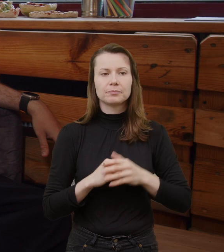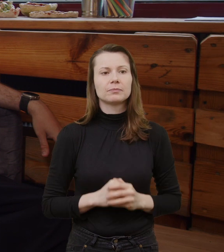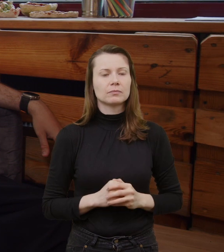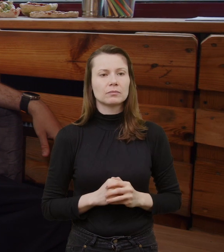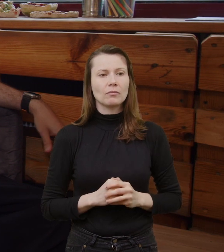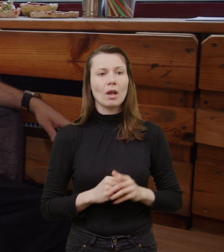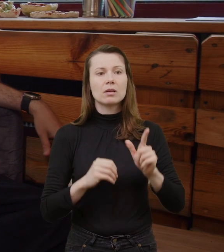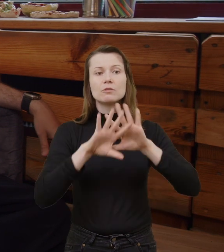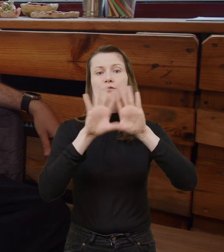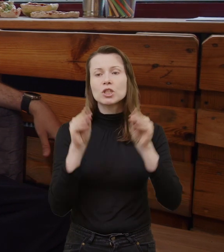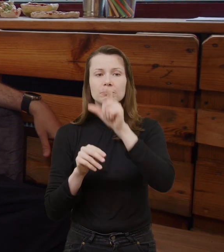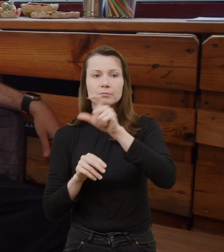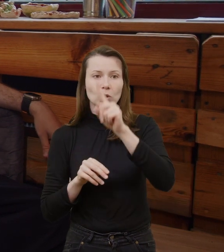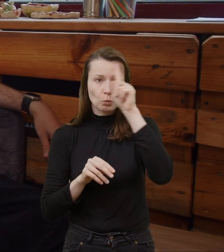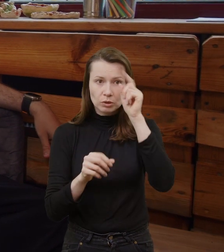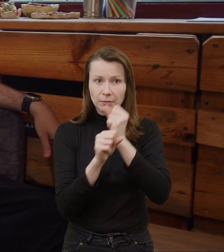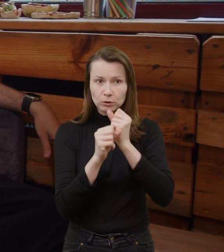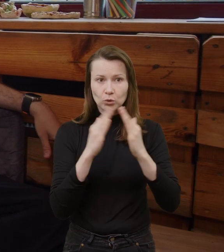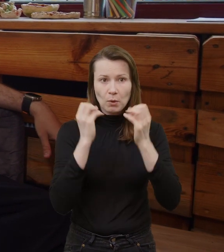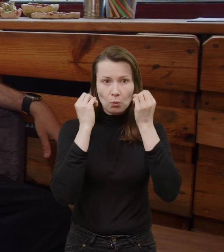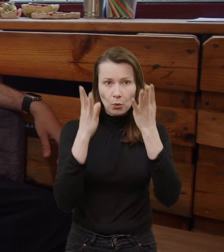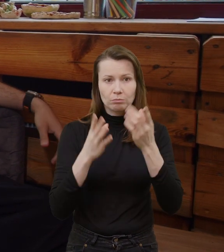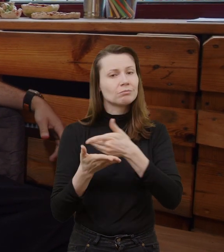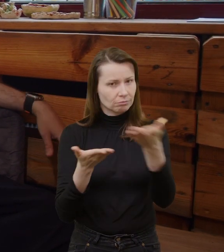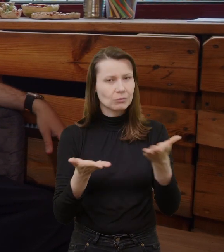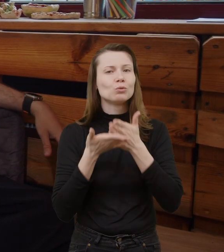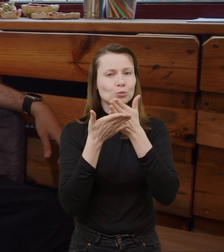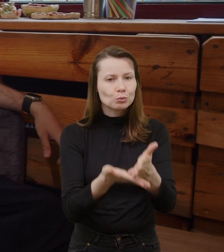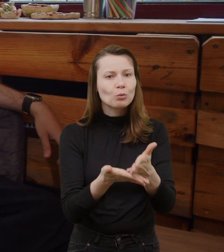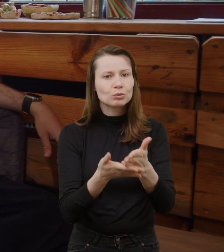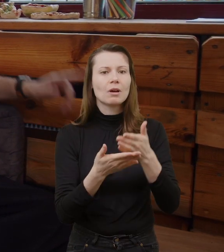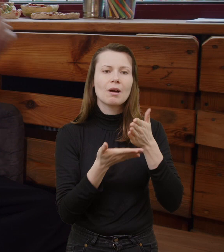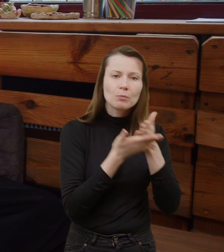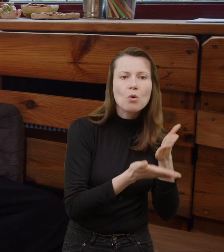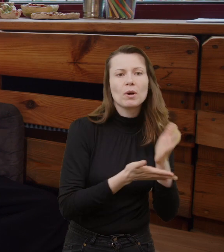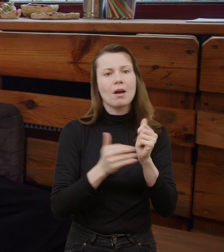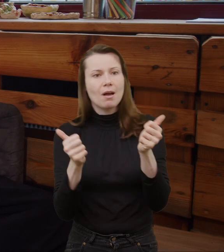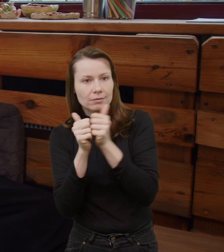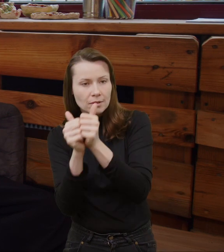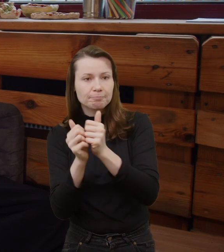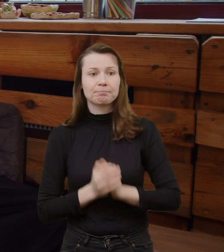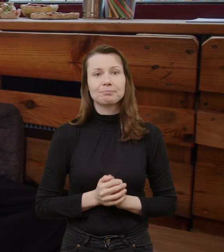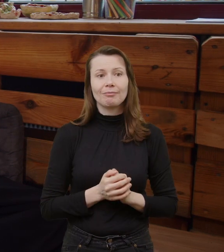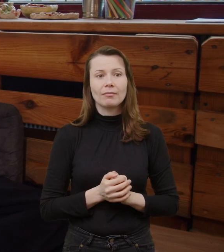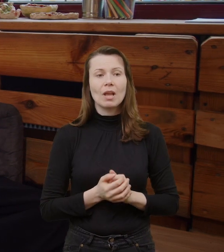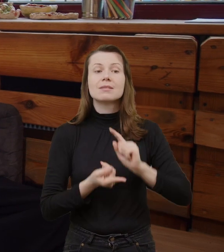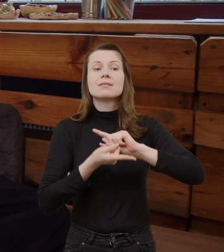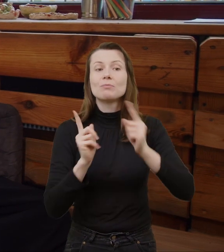którzy tutaj pracują służą pomocą i radą. Spotkajmy się na Czubach Południowych.